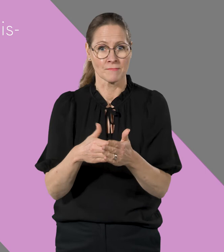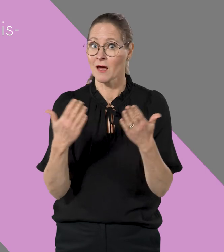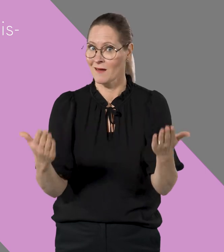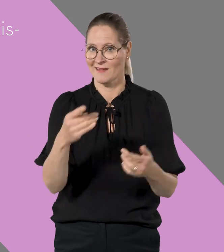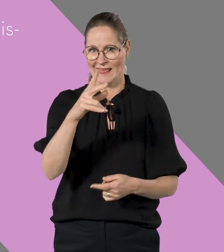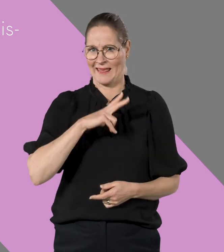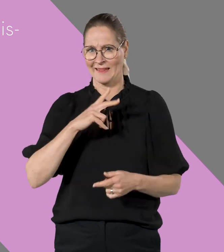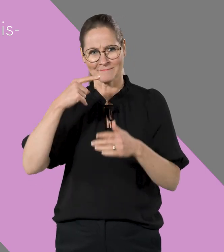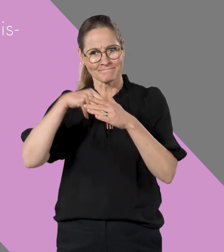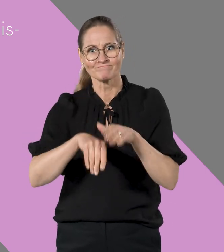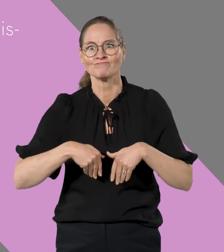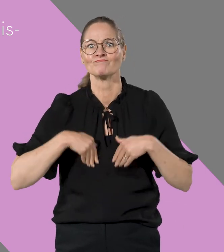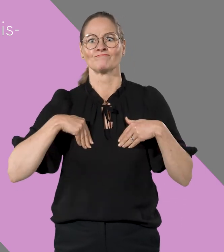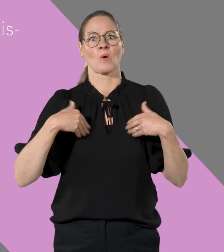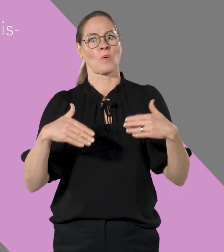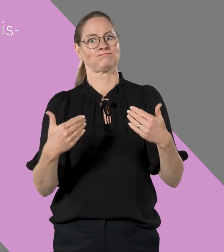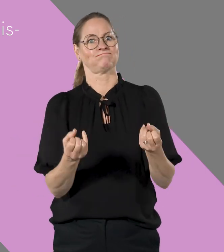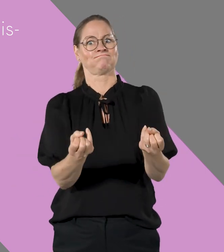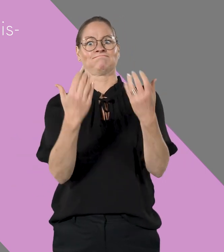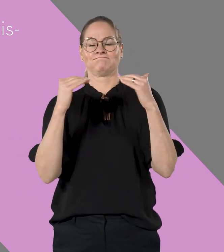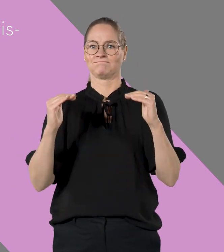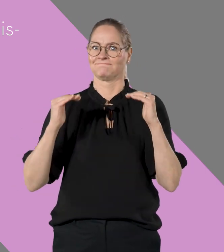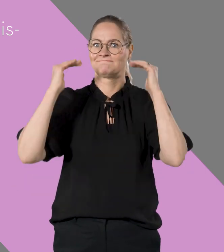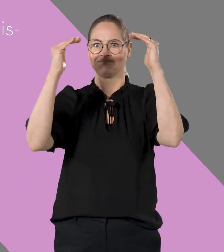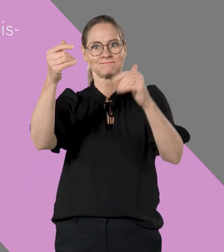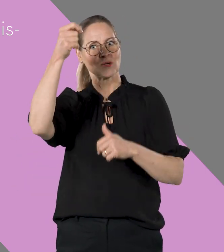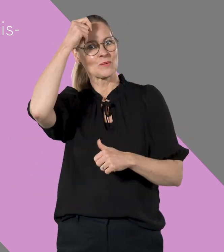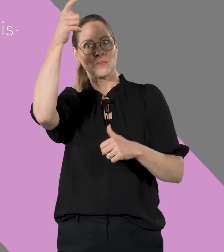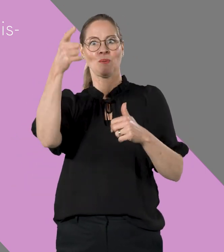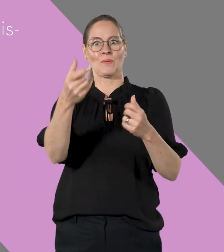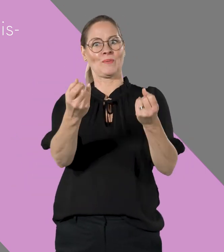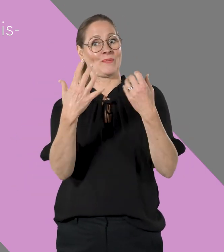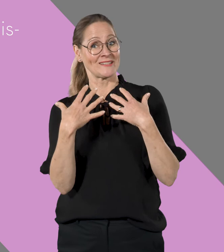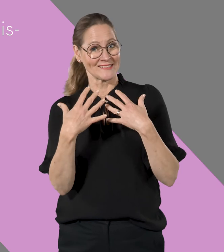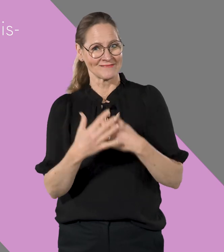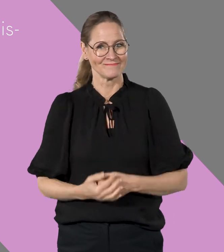joten vielä ehditte käydä nauttimassa annoksen korkeakulttuuria!